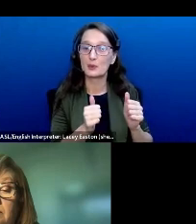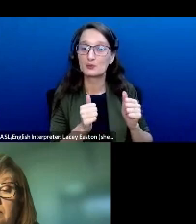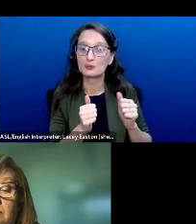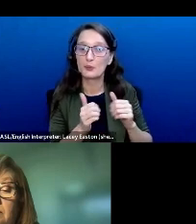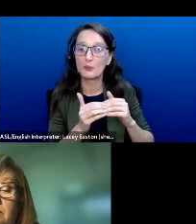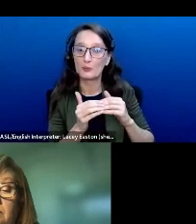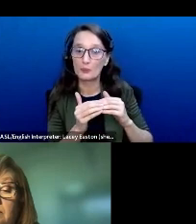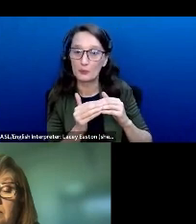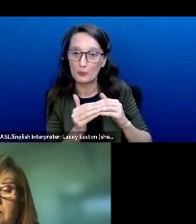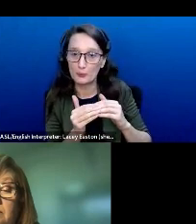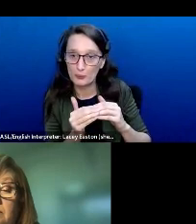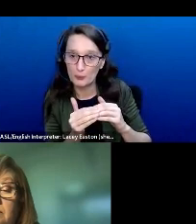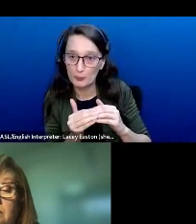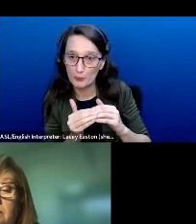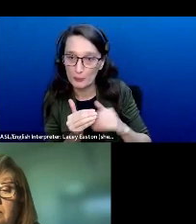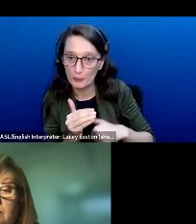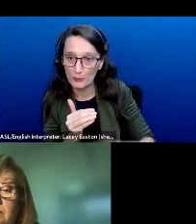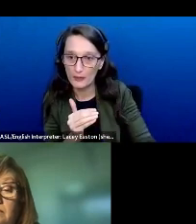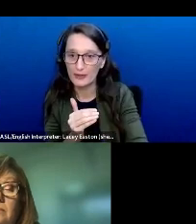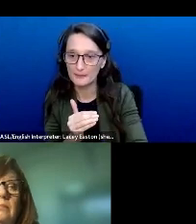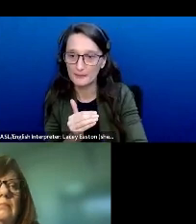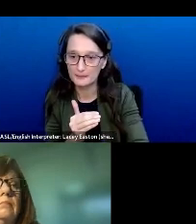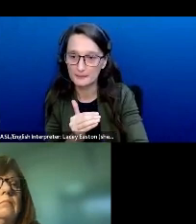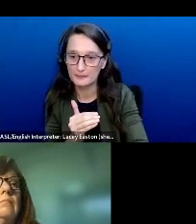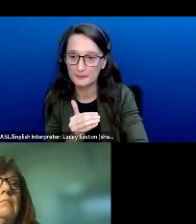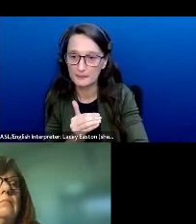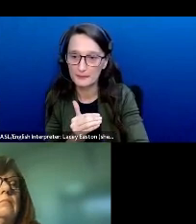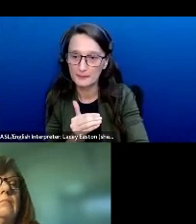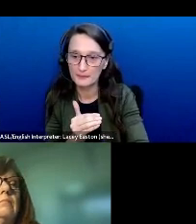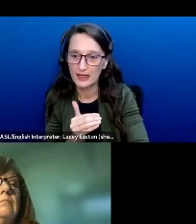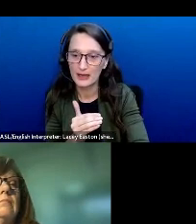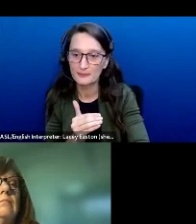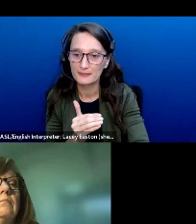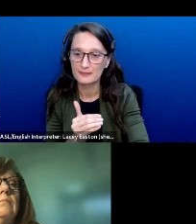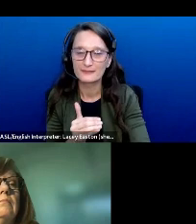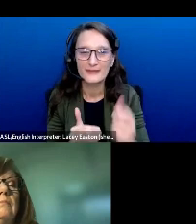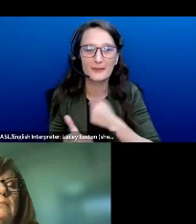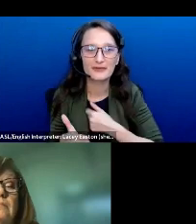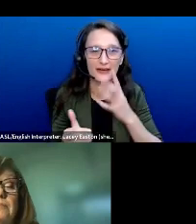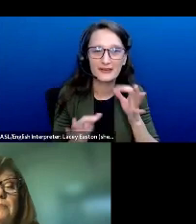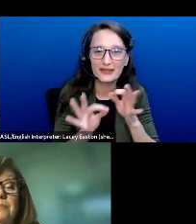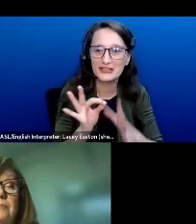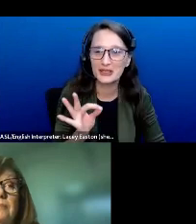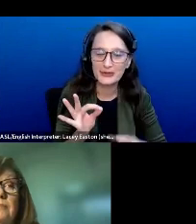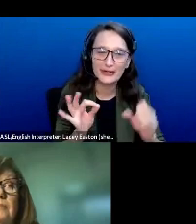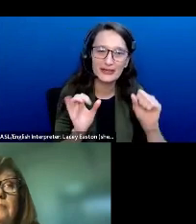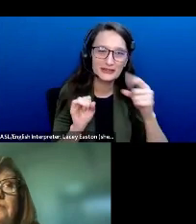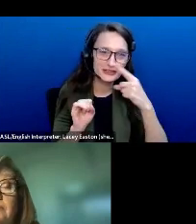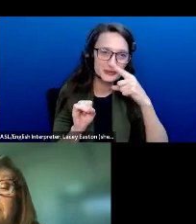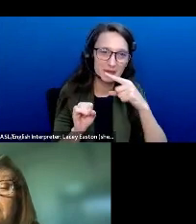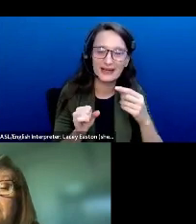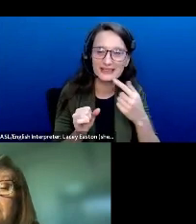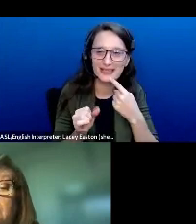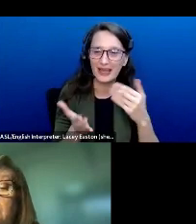de la queja de proceso debido. Siguiente diapositiva. Lo siento por el intérprete. ¿Le importaría